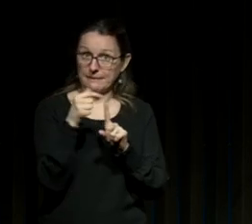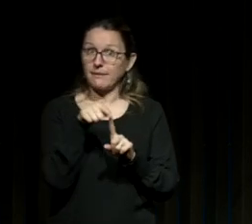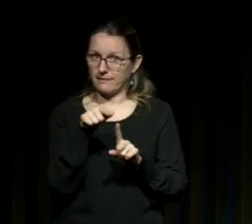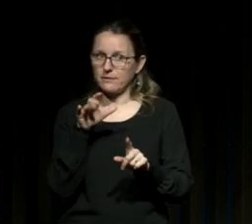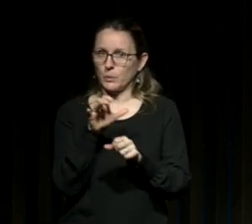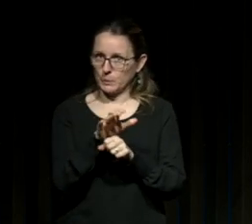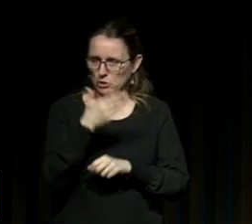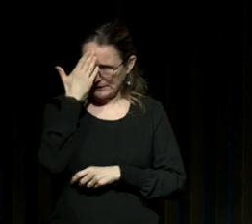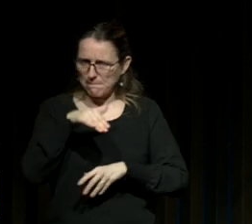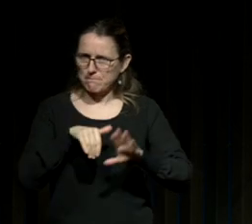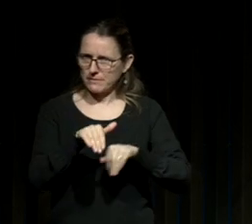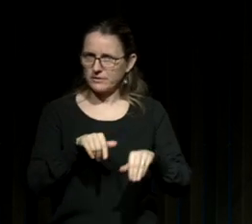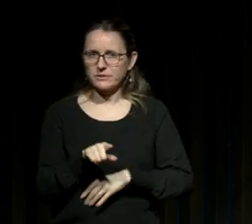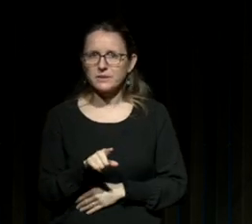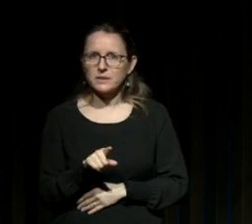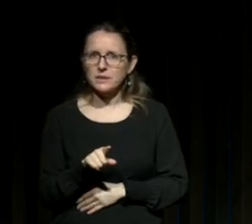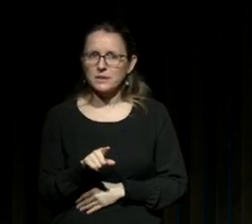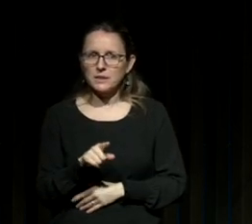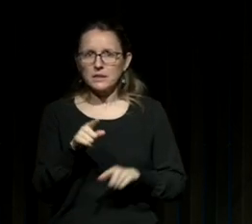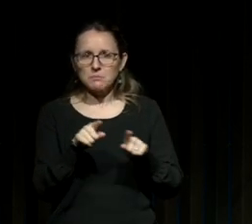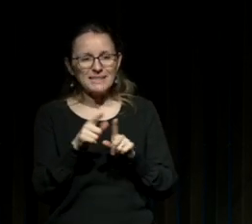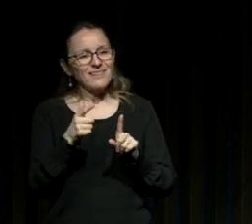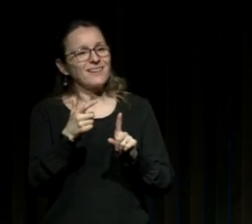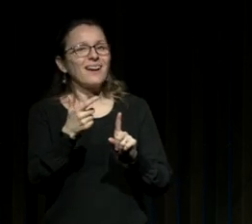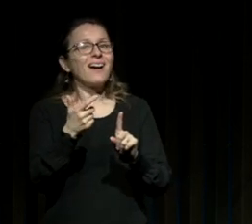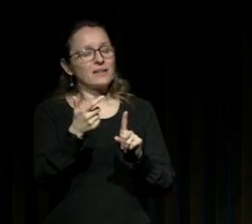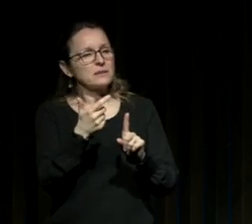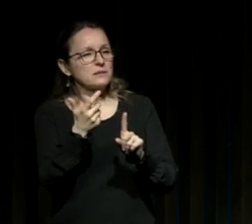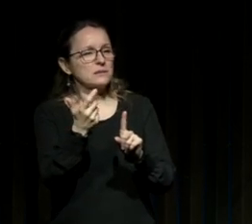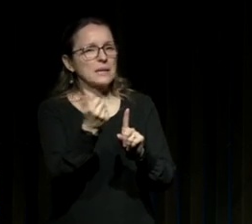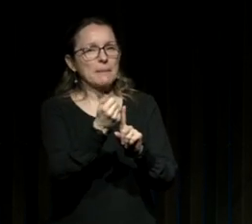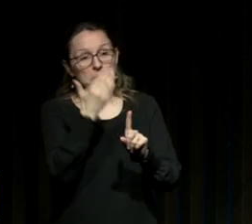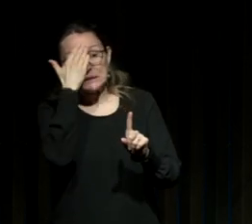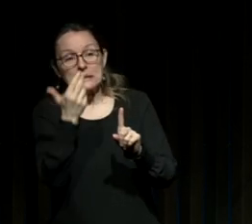le donne pas pour prévenir le diabète mais on sait que c'est efficace et puis un train groupe